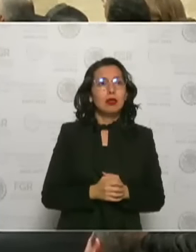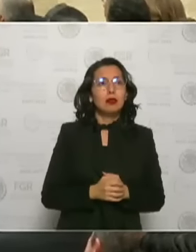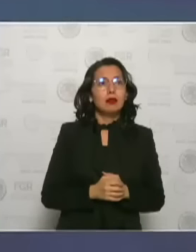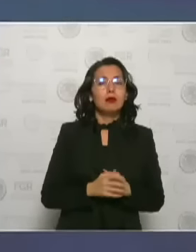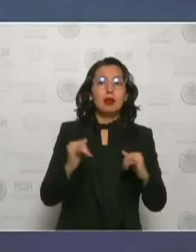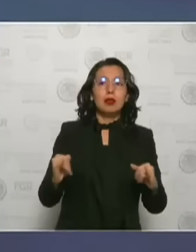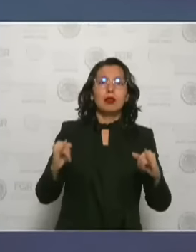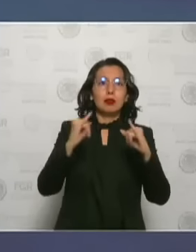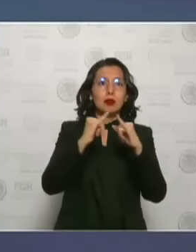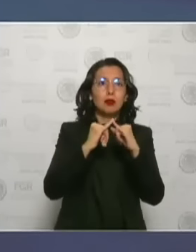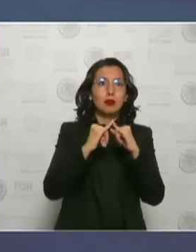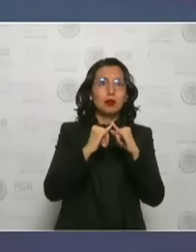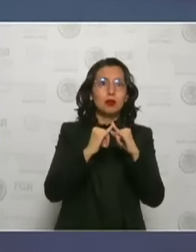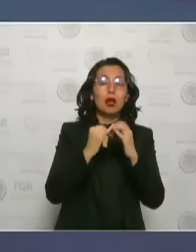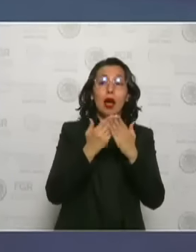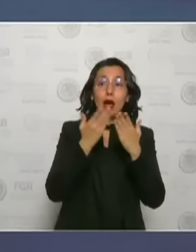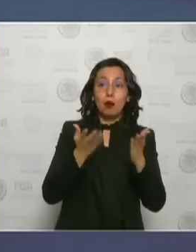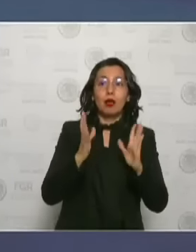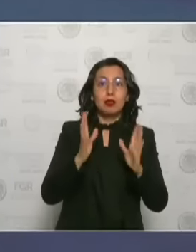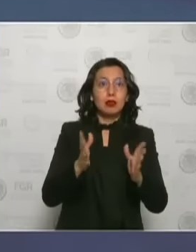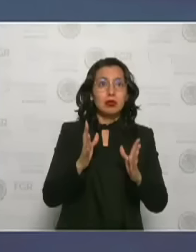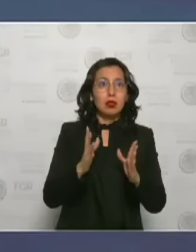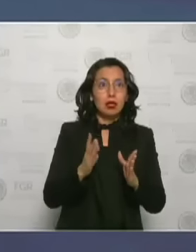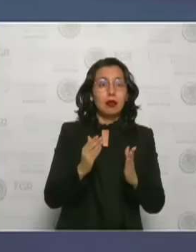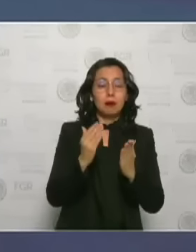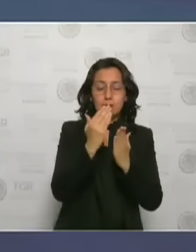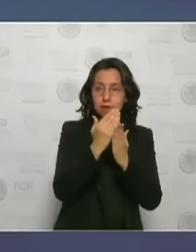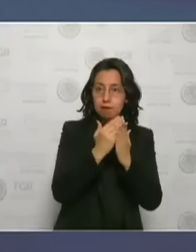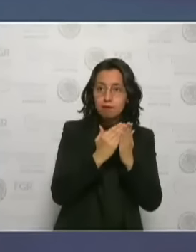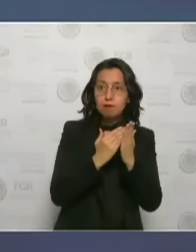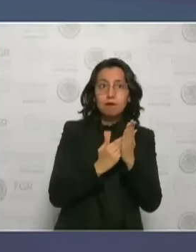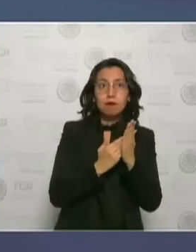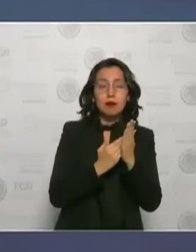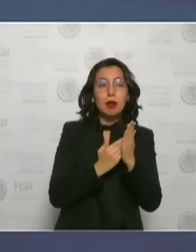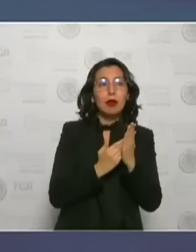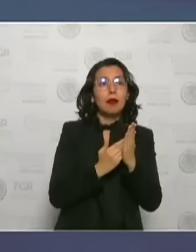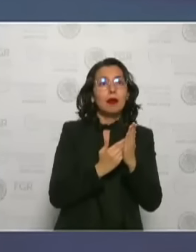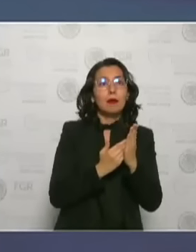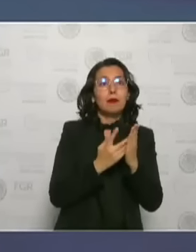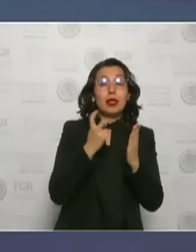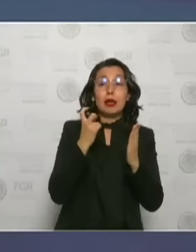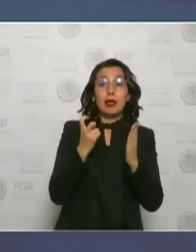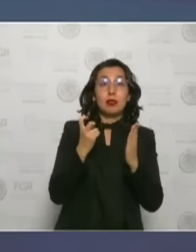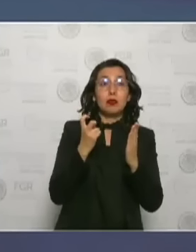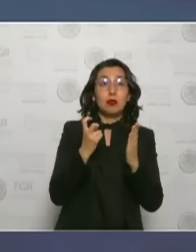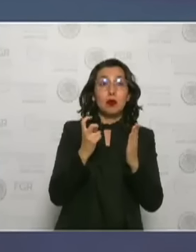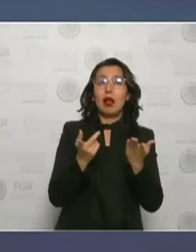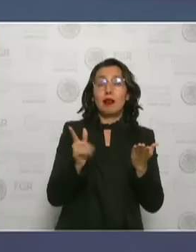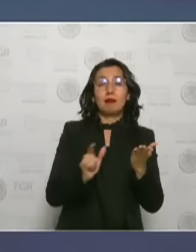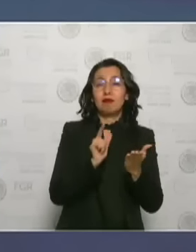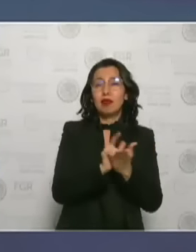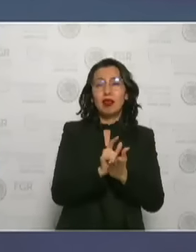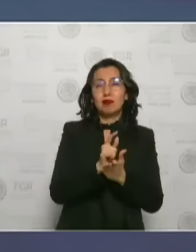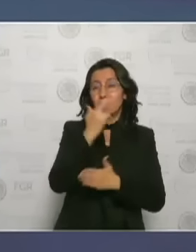institución ha instaurado un régimen de tolerancia cero frente a cualquier acto de corrupción,